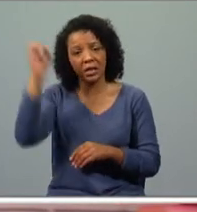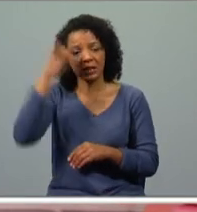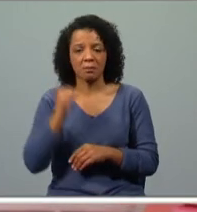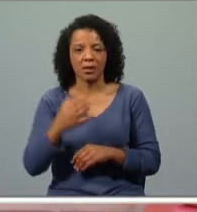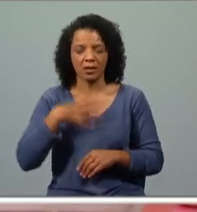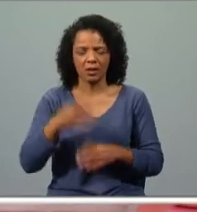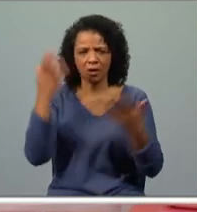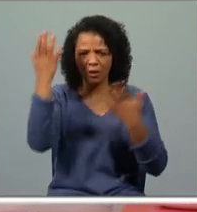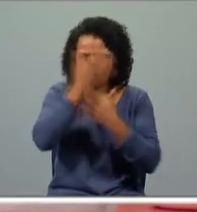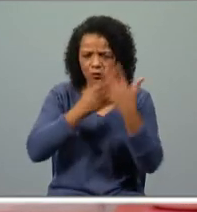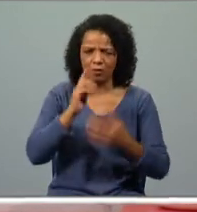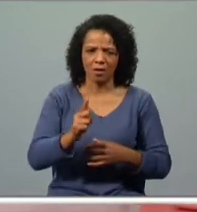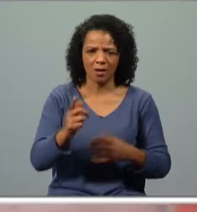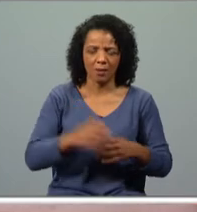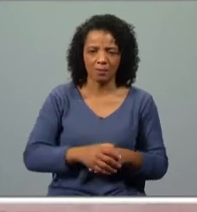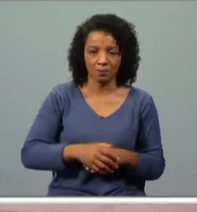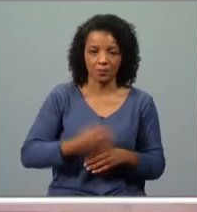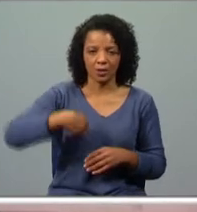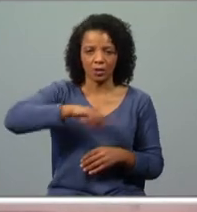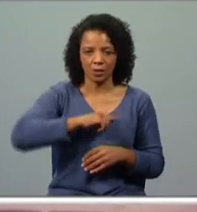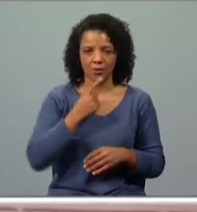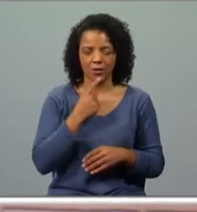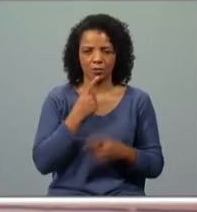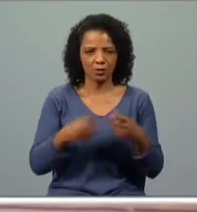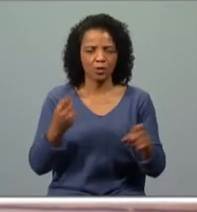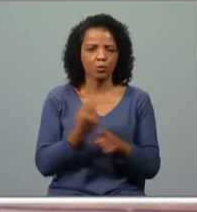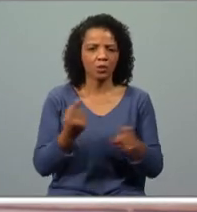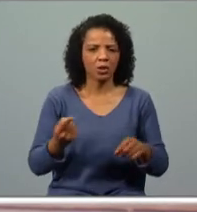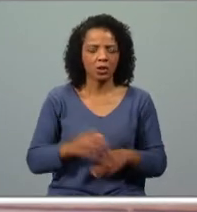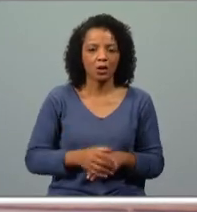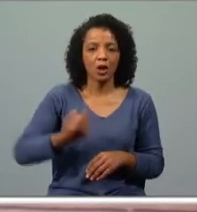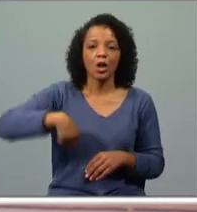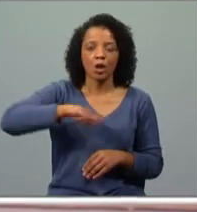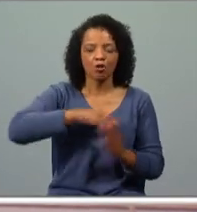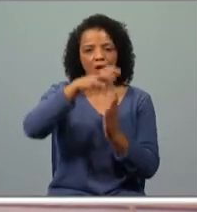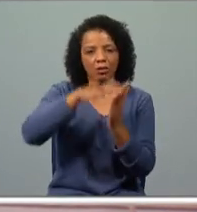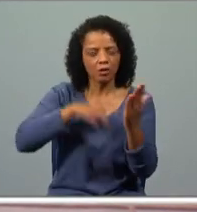nós conseguimos perceber esta diferença porque estamos a ver o texto e 我們可以看到這種差異因為我們看到的文字和